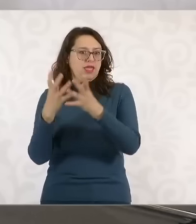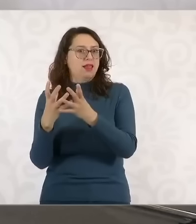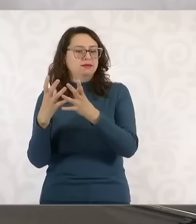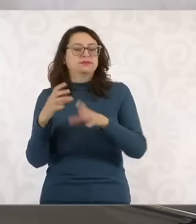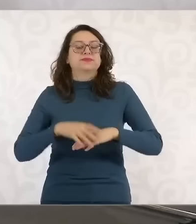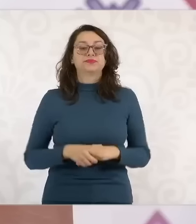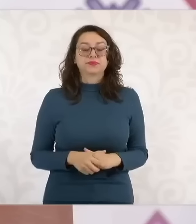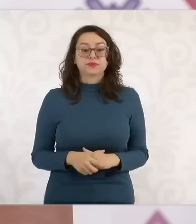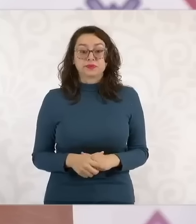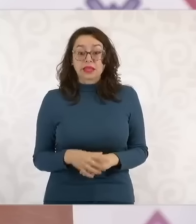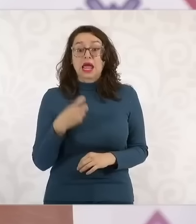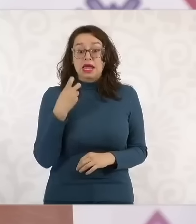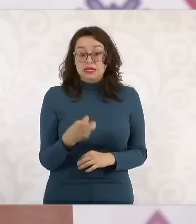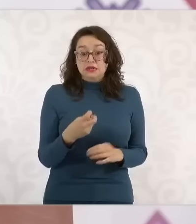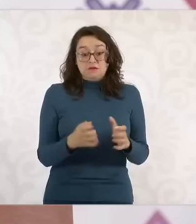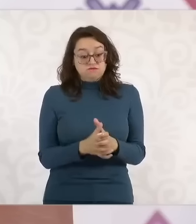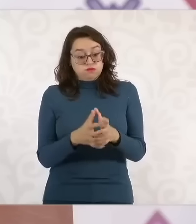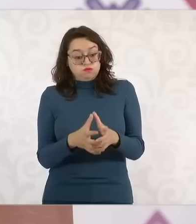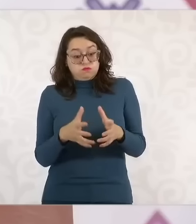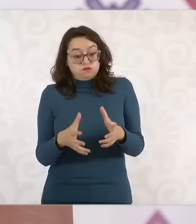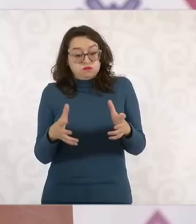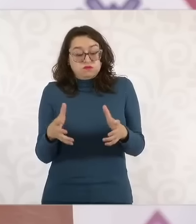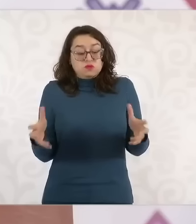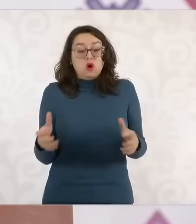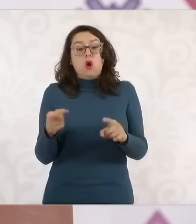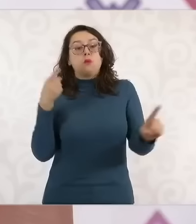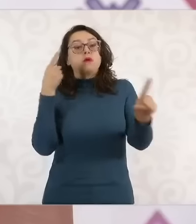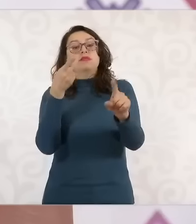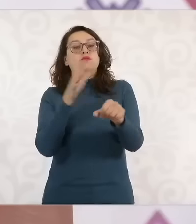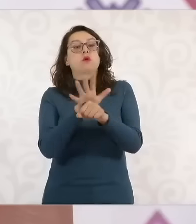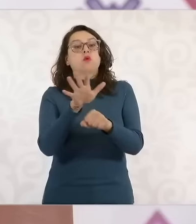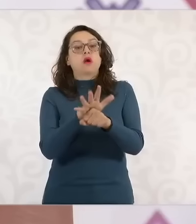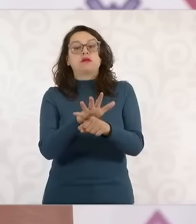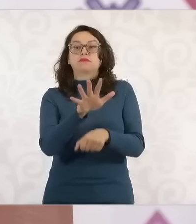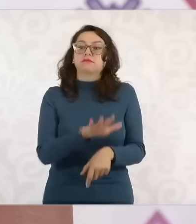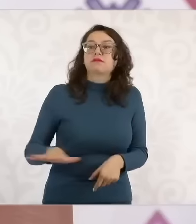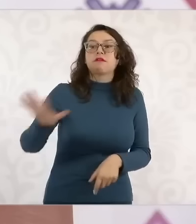Este crecimiento tiene un propósito claro, nutrir a las familias, porque para nosotros